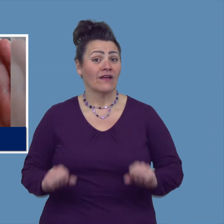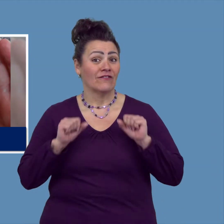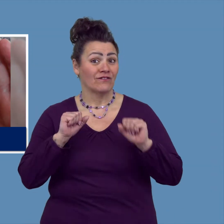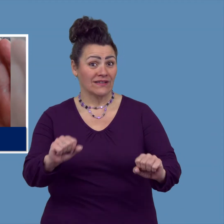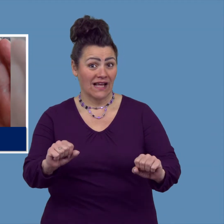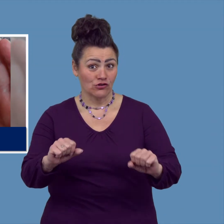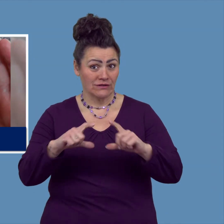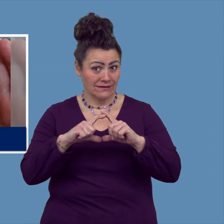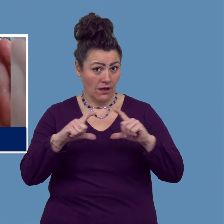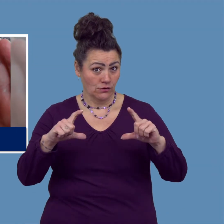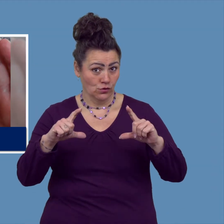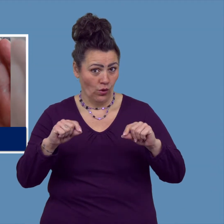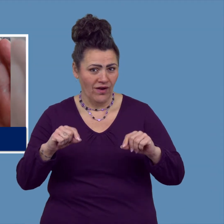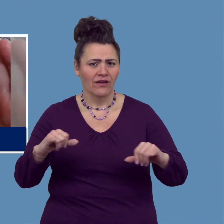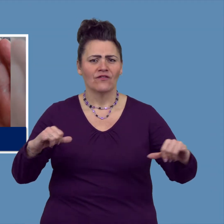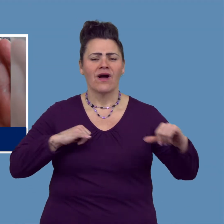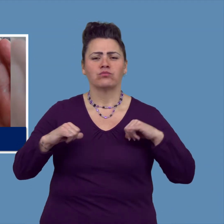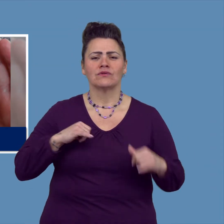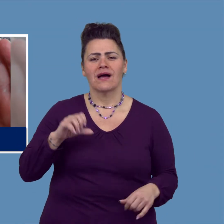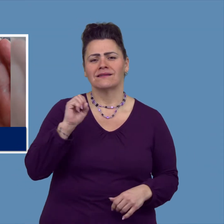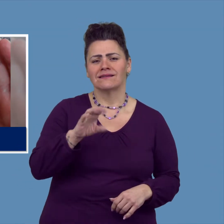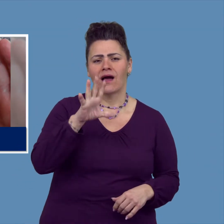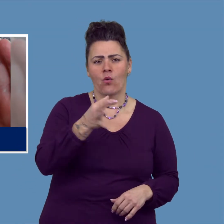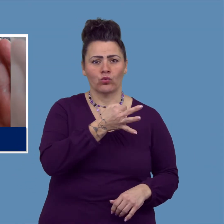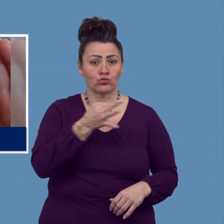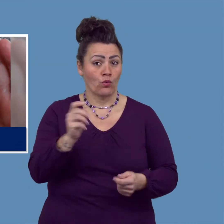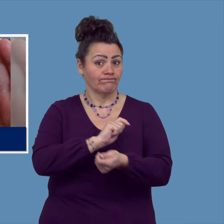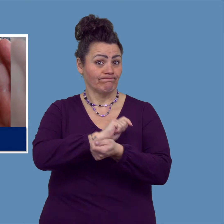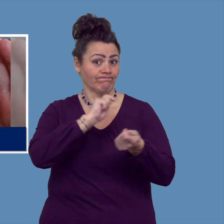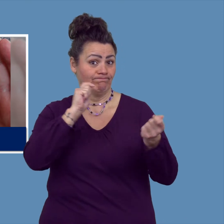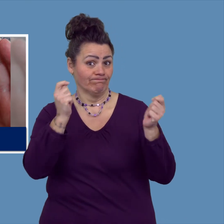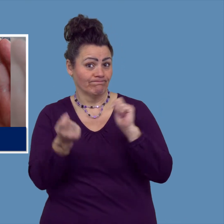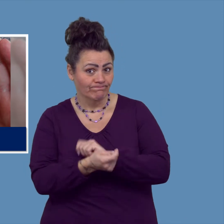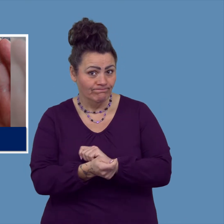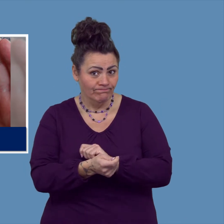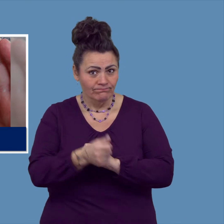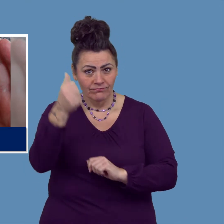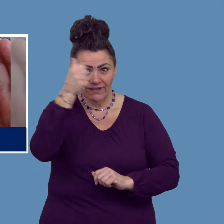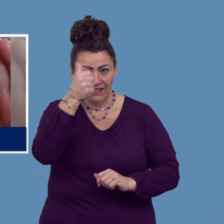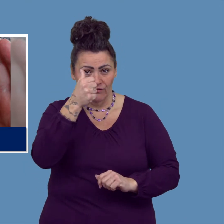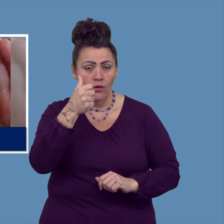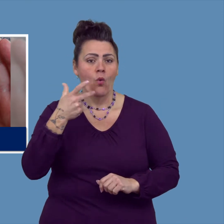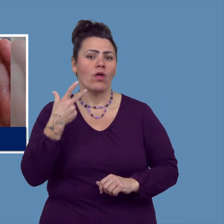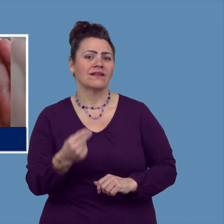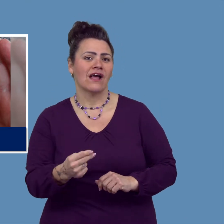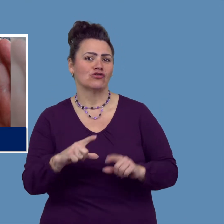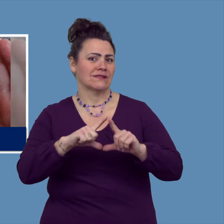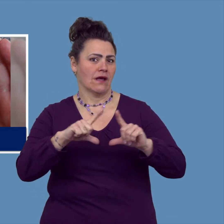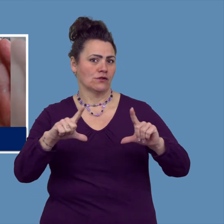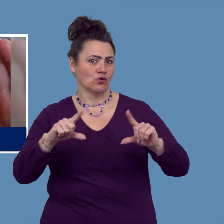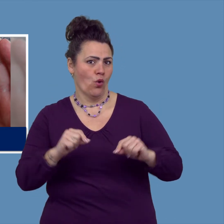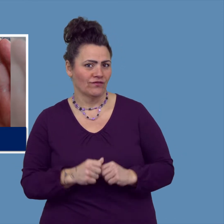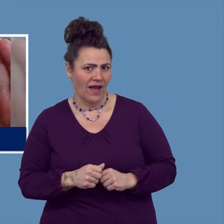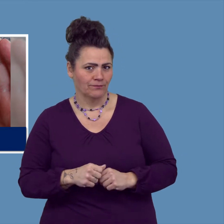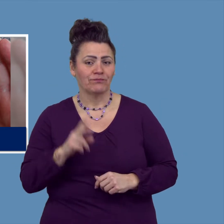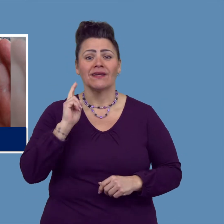A védettségi igazolvány február 15-től a oltási igazolvánnyá alakult át,